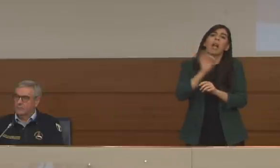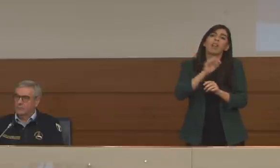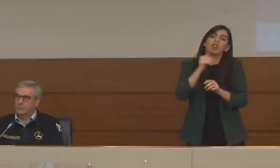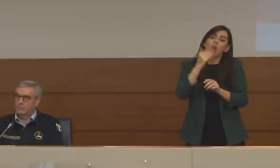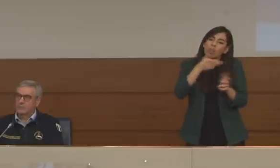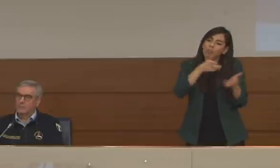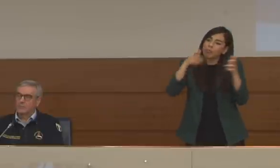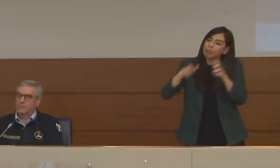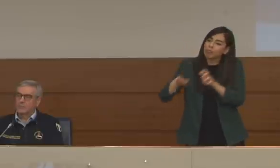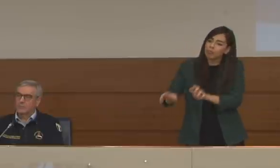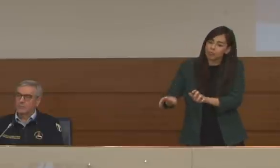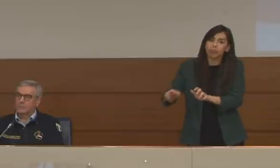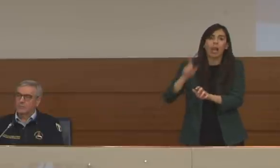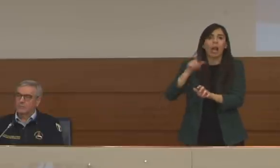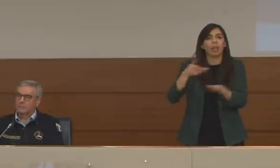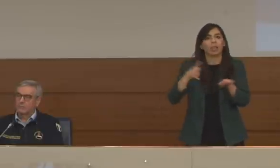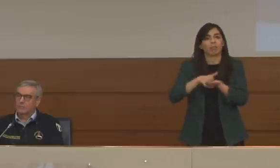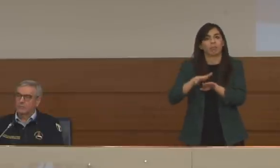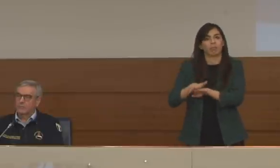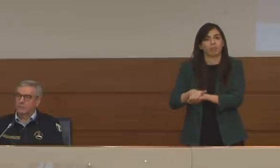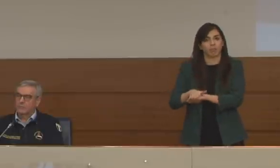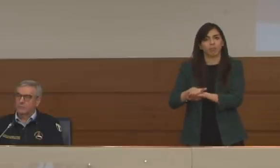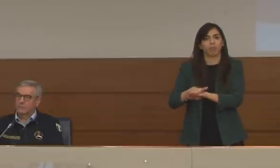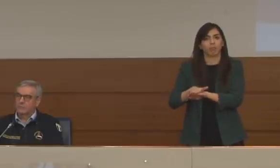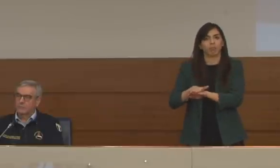anche nel dei decessi. E vediamo che durante questa settimana